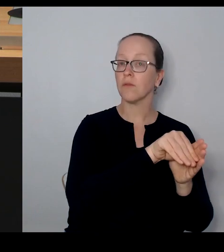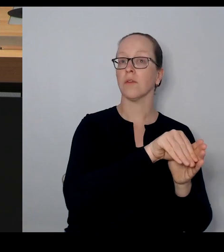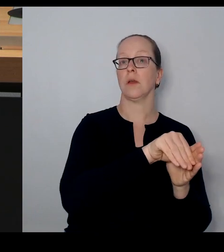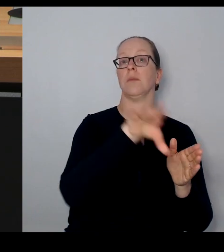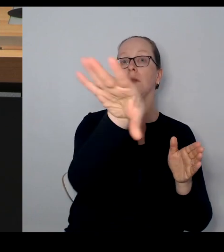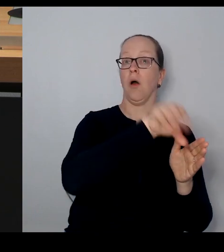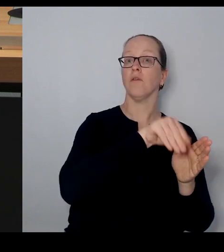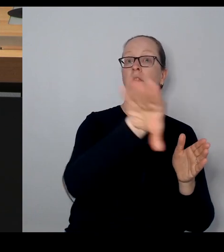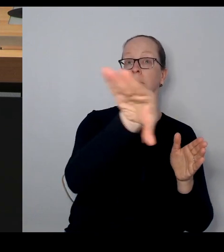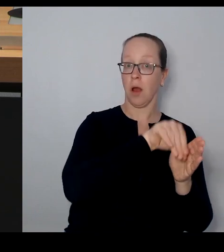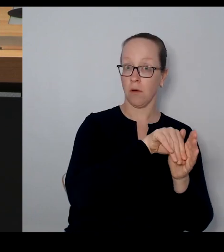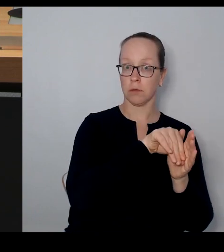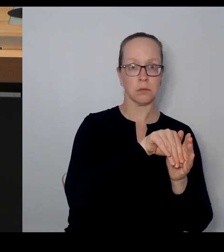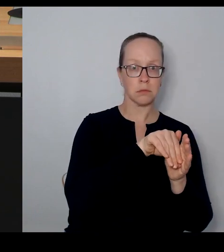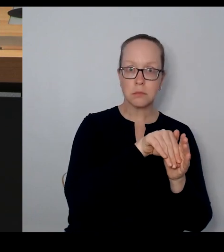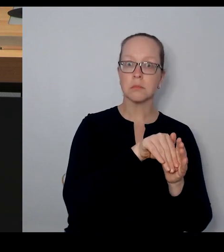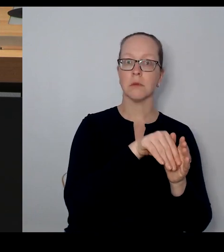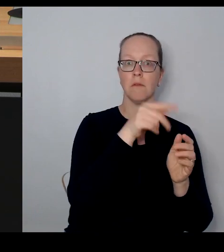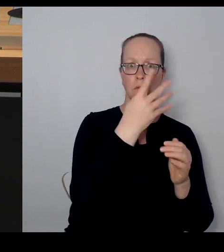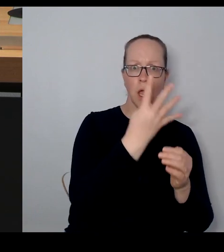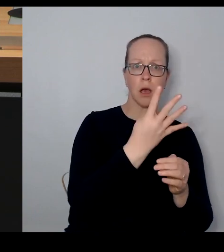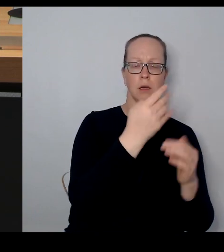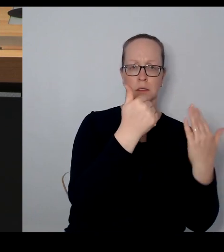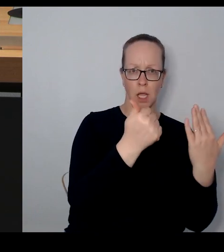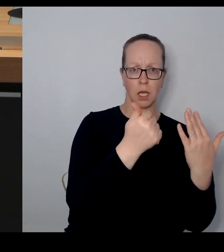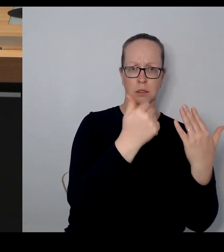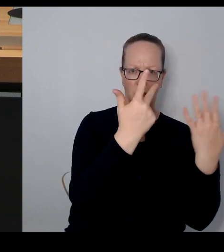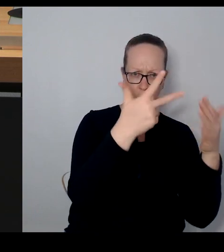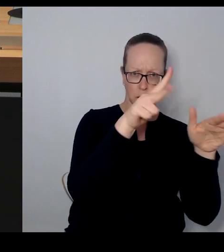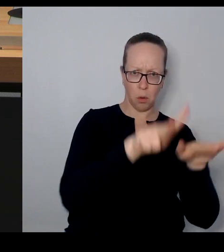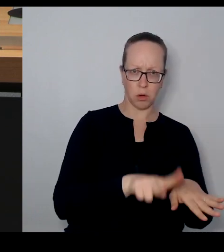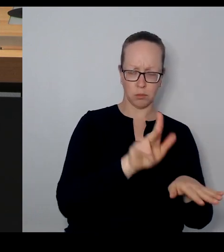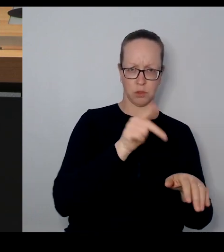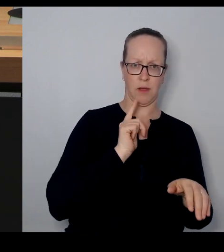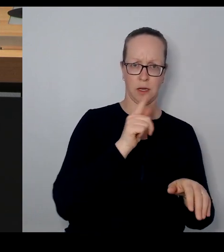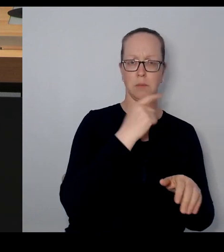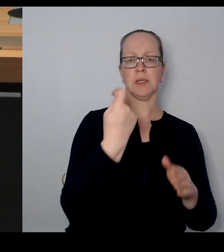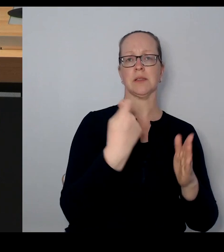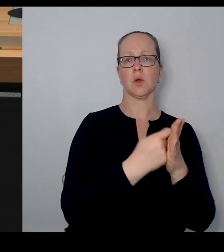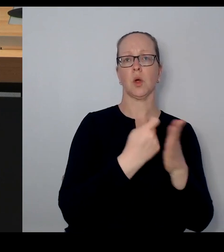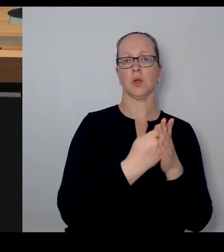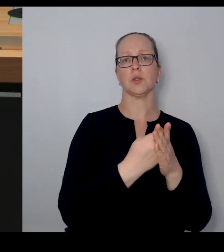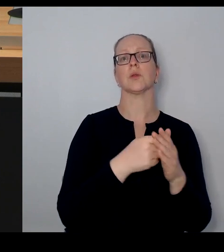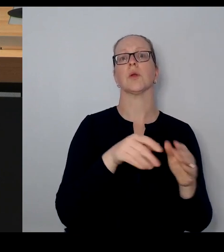Kostenübernahme durch die Bezirksämter warten. Dadurch fallen je Einwohner Außenstände von vielen